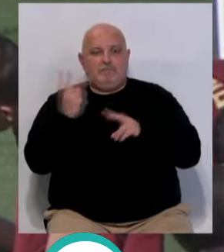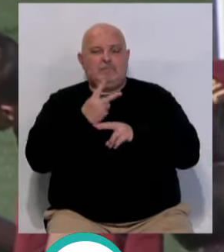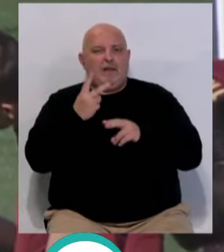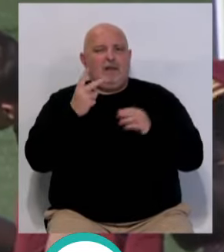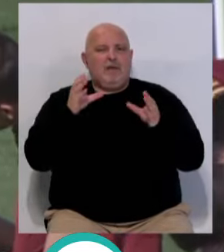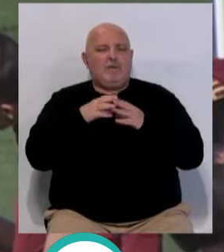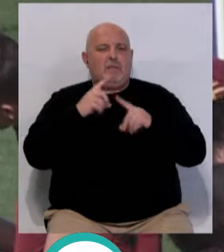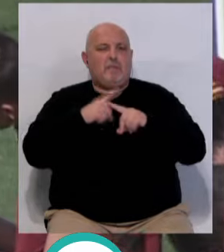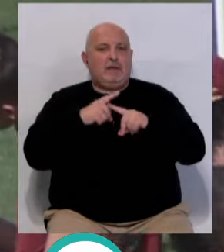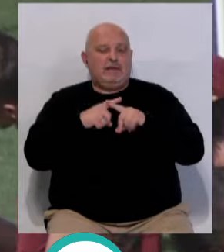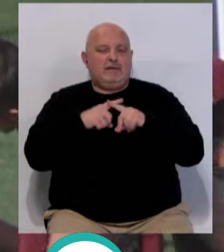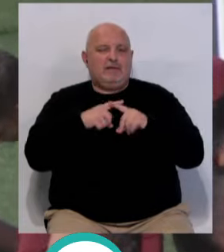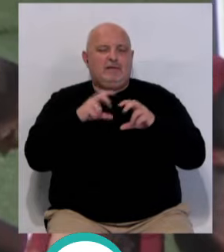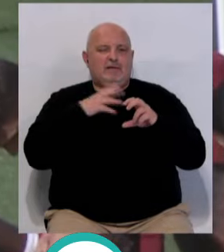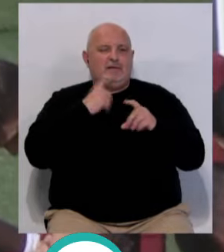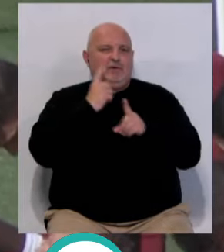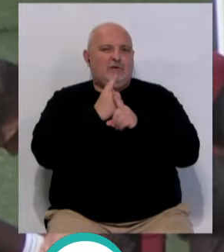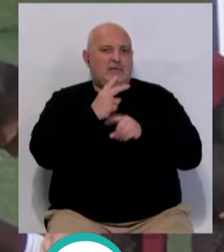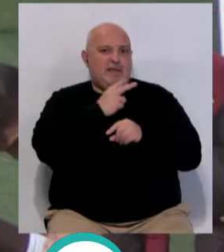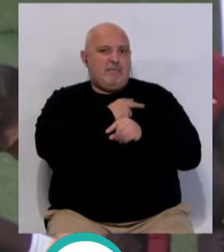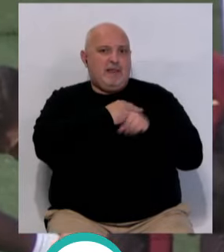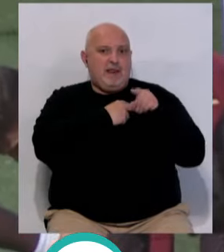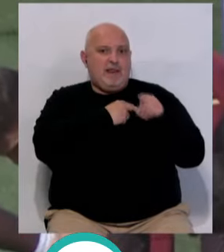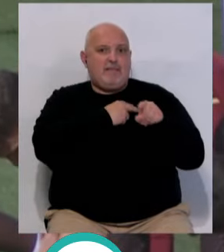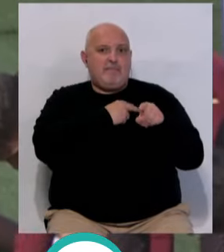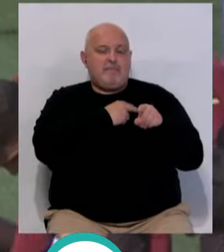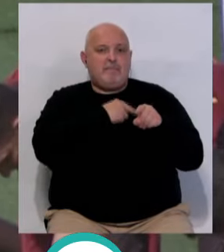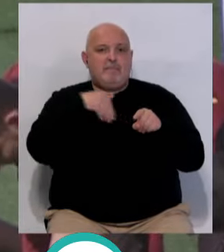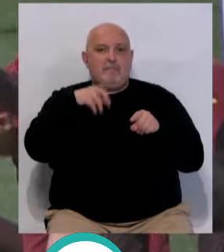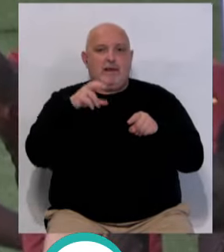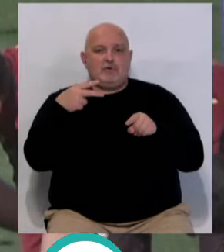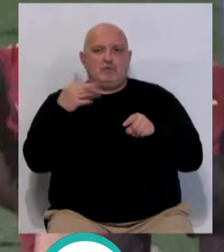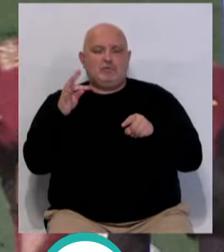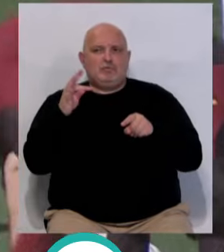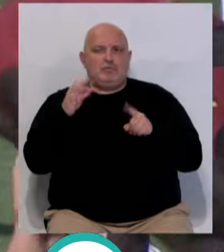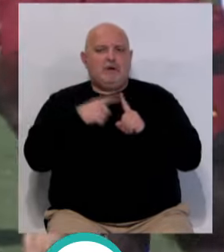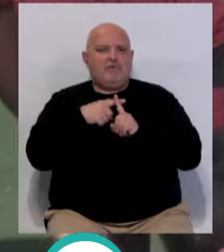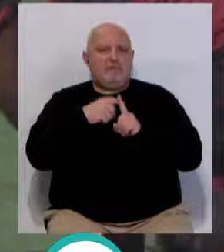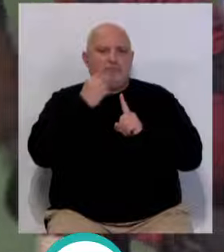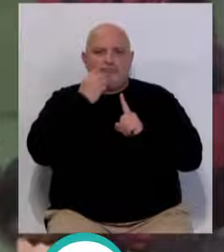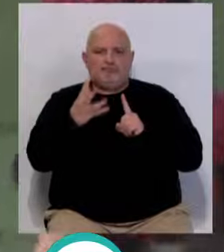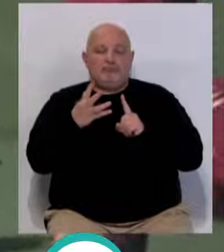empata en la cerámica frente al al Villarreal mereu están a un buen nivel y cuando tiene la